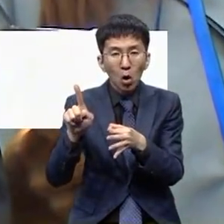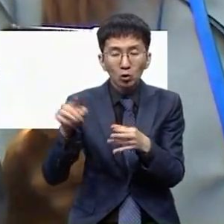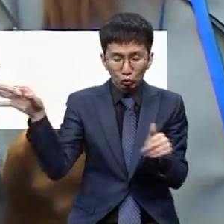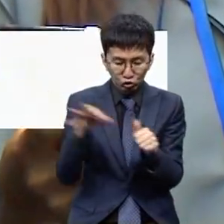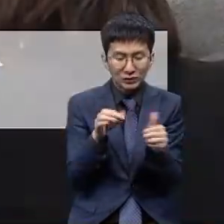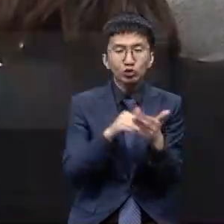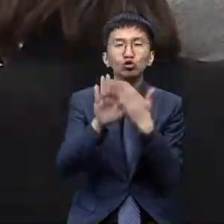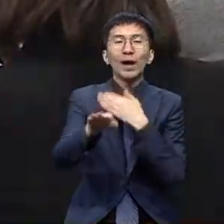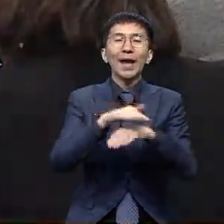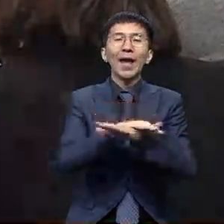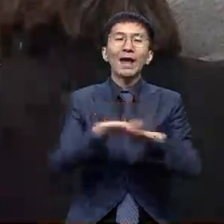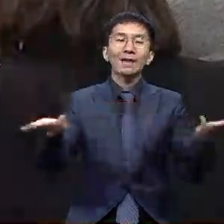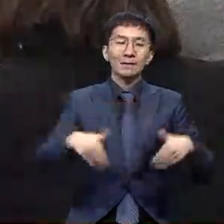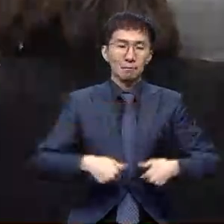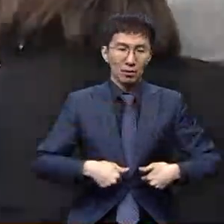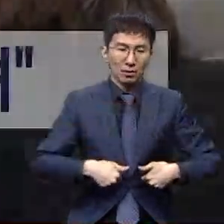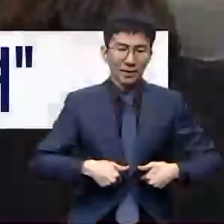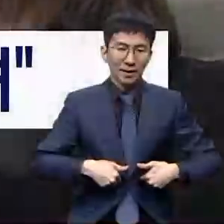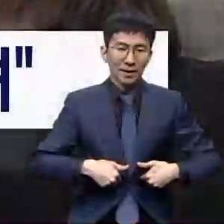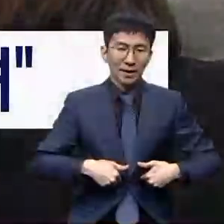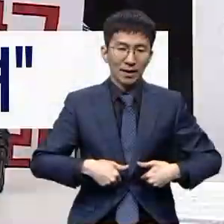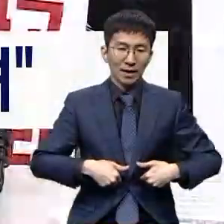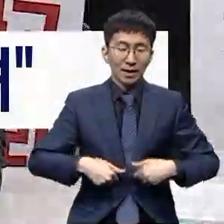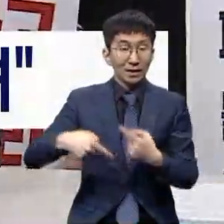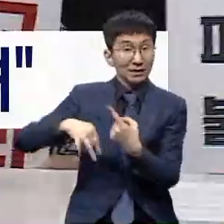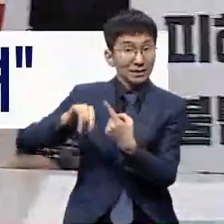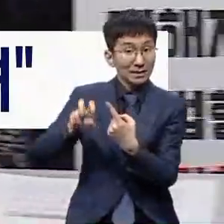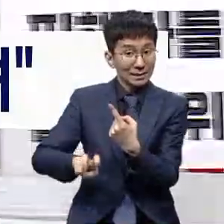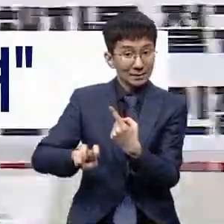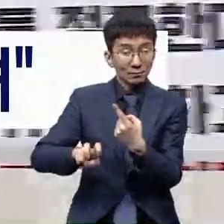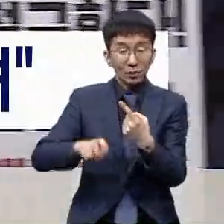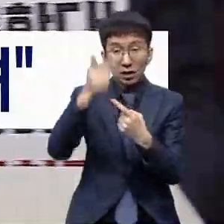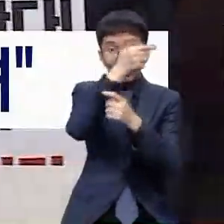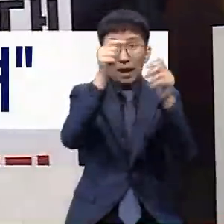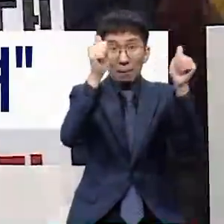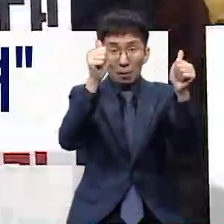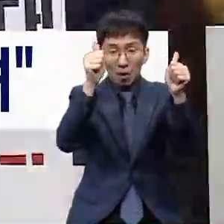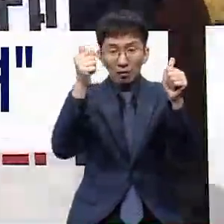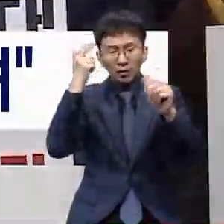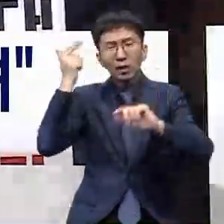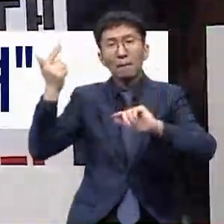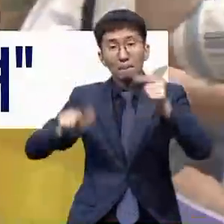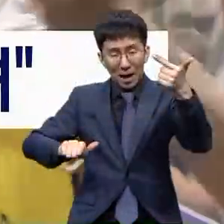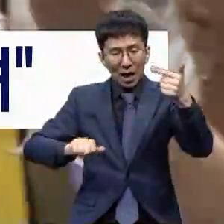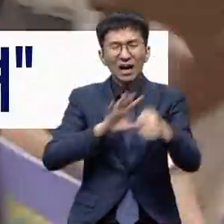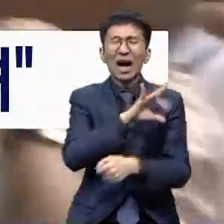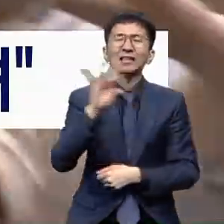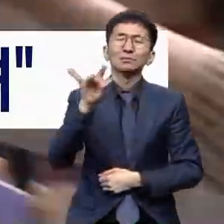(기자) 하급심이 대법원 판결 취지와 달리 판단하는 경우도 더러 있지만 13년